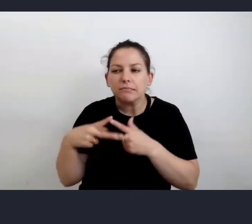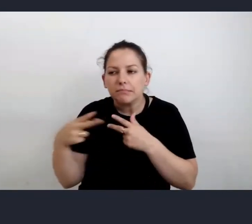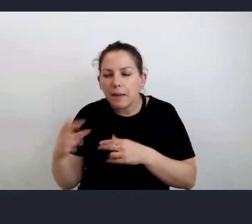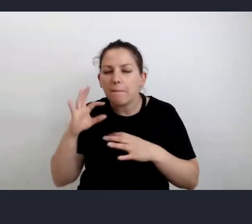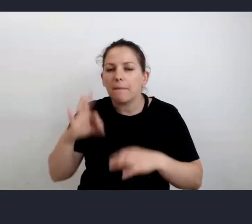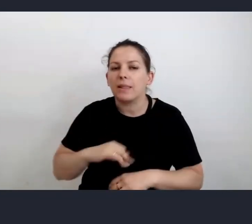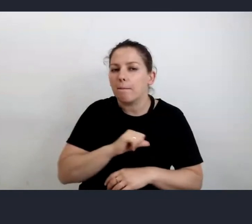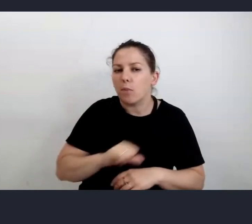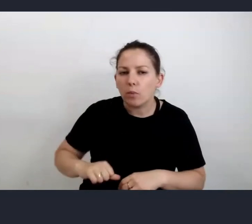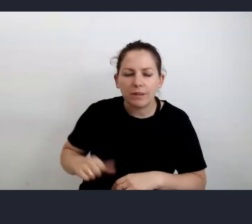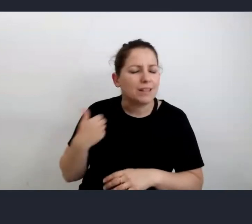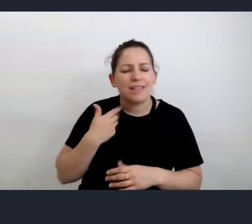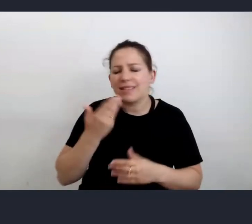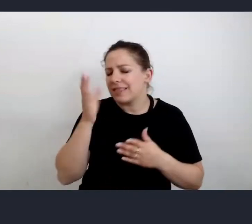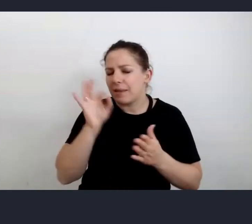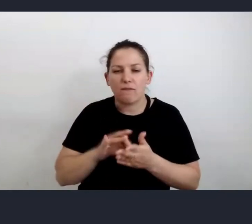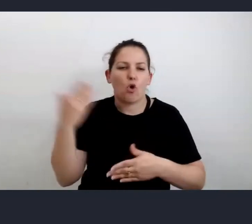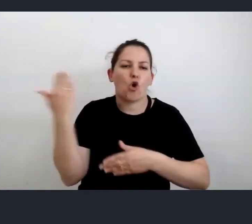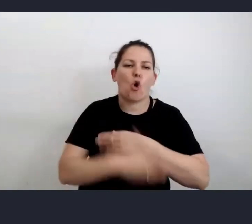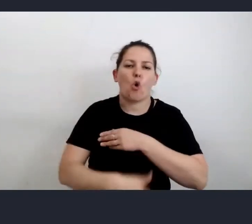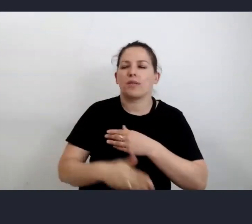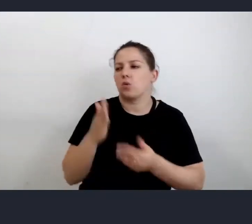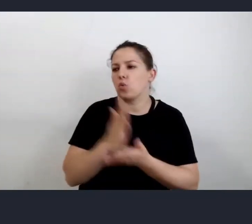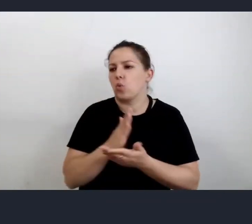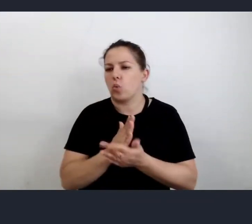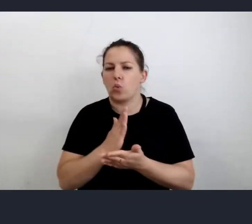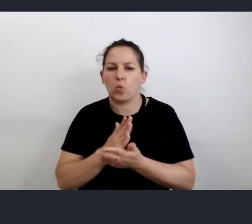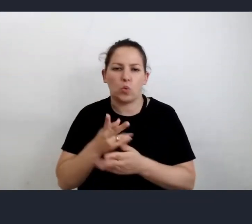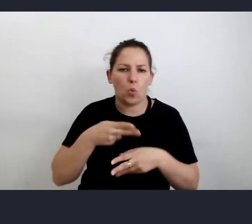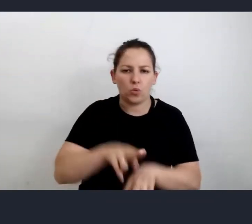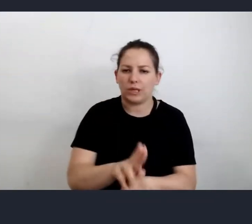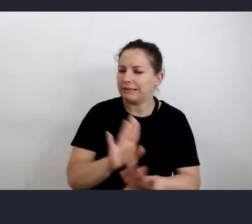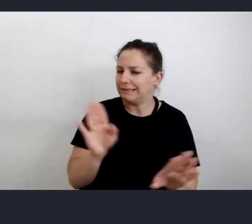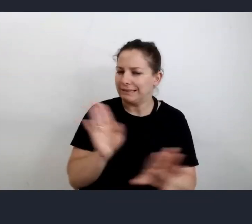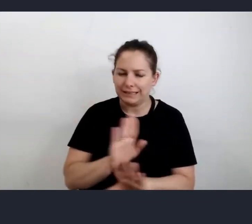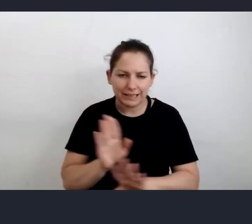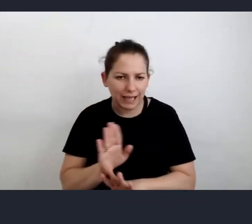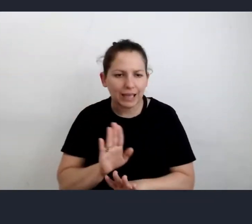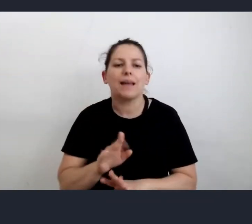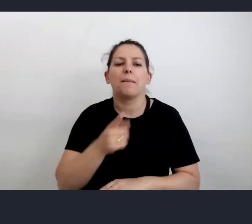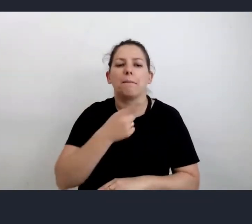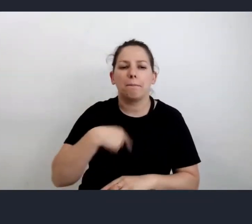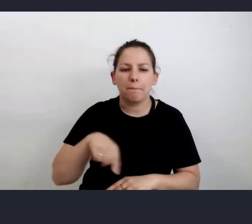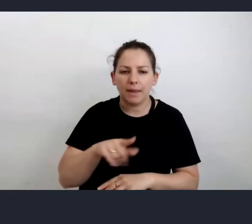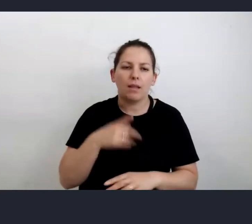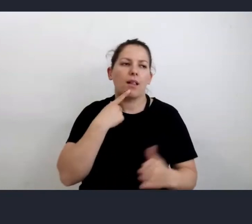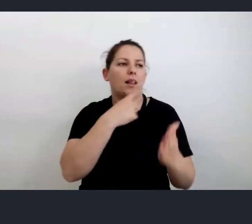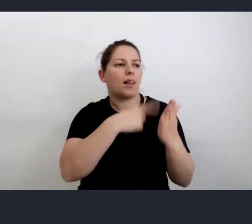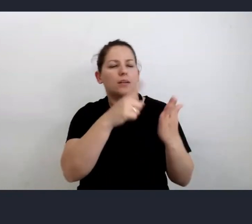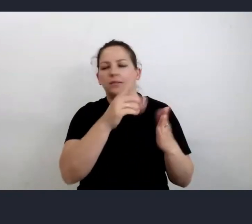Na pewno nie będziemy chcieli zakończyć tego naszego udziału i powiedzieć: "Okej, mamy odhaczony kolejny projekt,